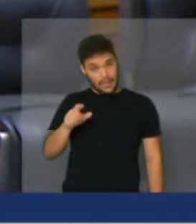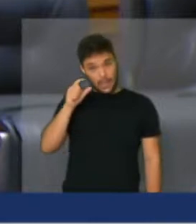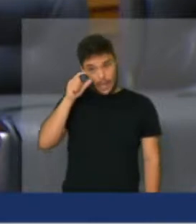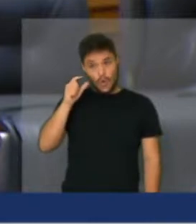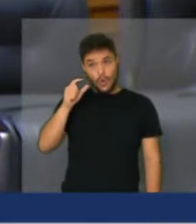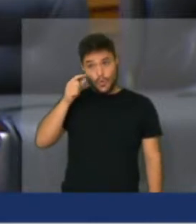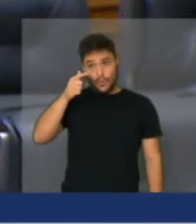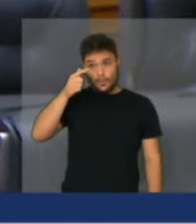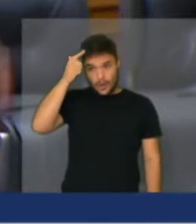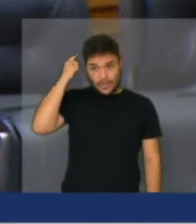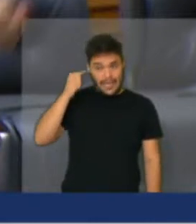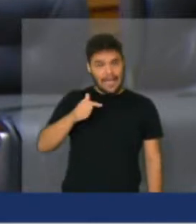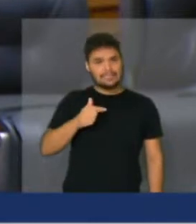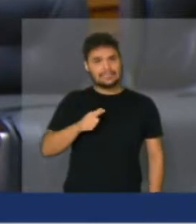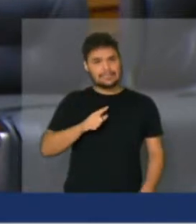FOME. ENQUANTO METADE DA POPULAÇÃO BRASILEIRA VIVE